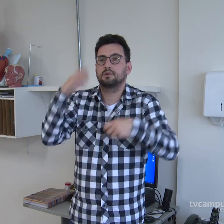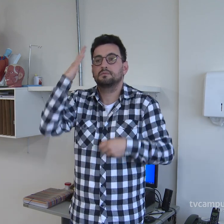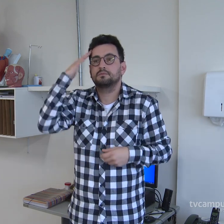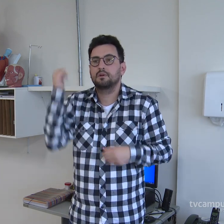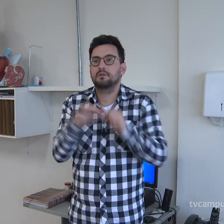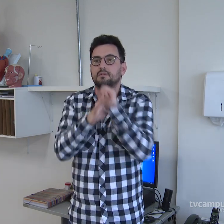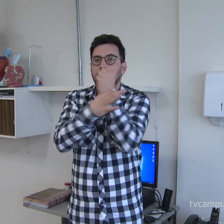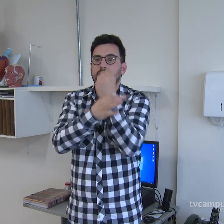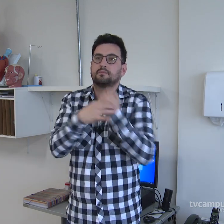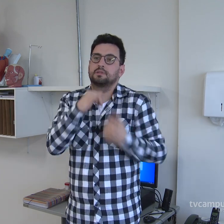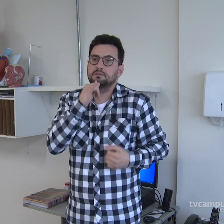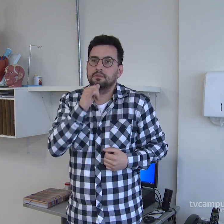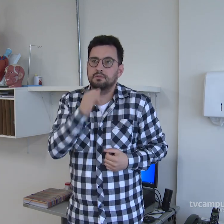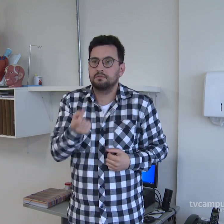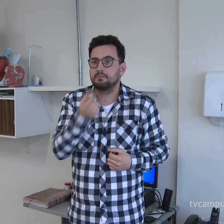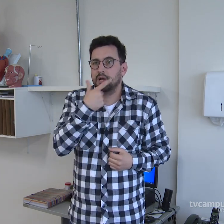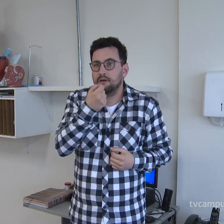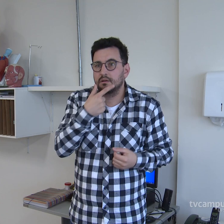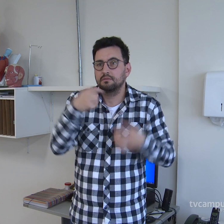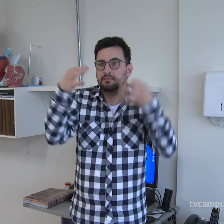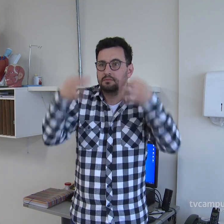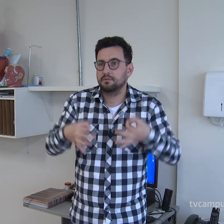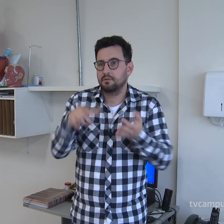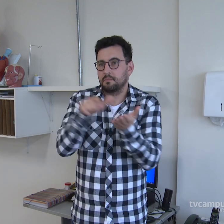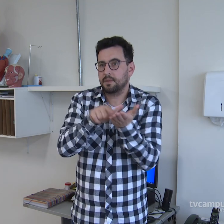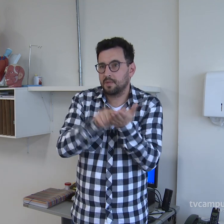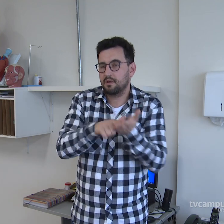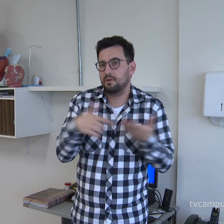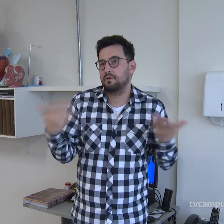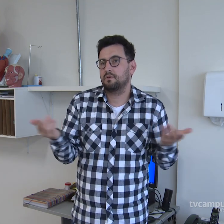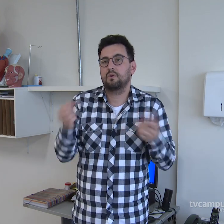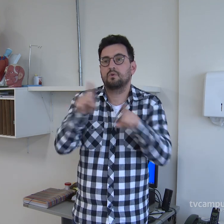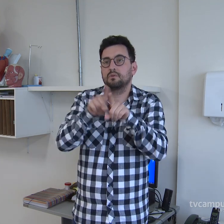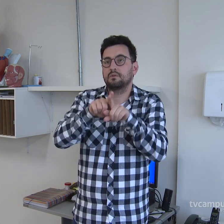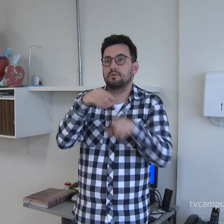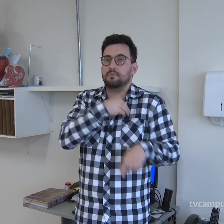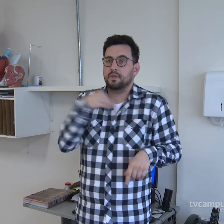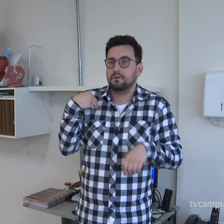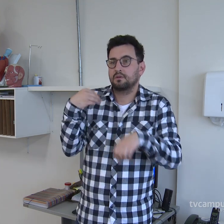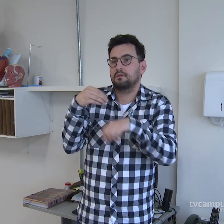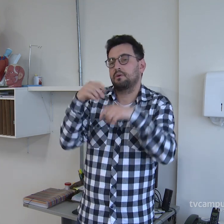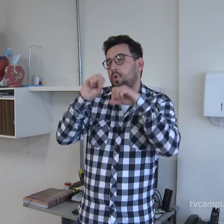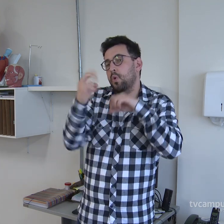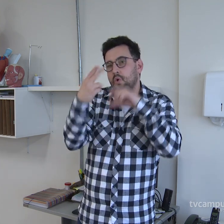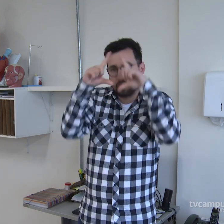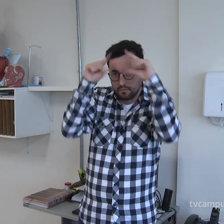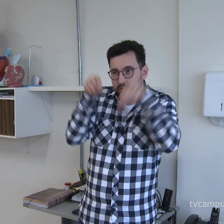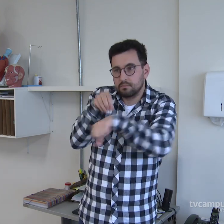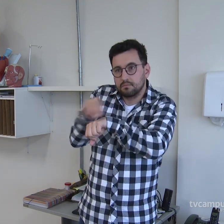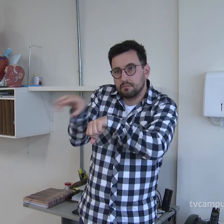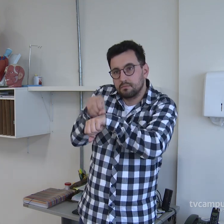um atendimento de qualidade, acesso aos atestados, aos laudos,